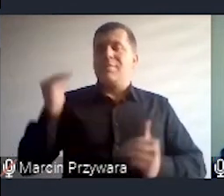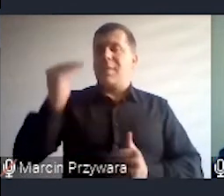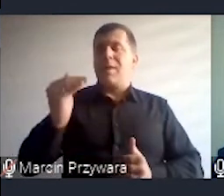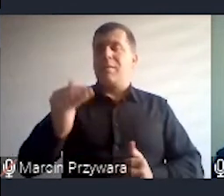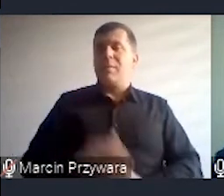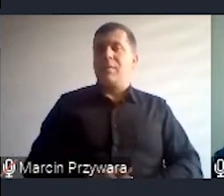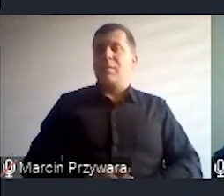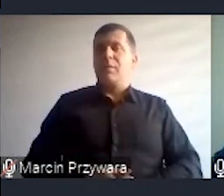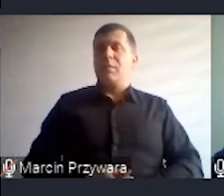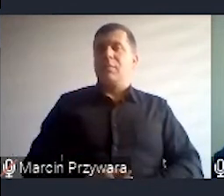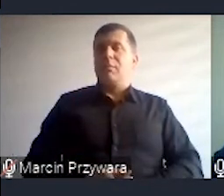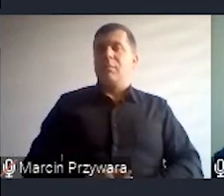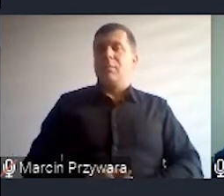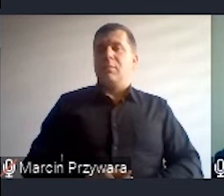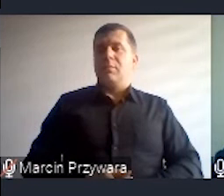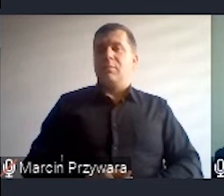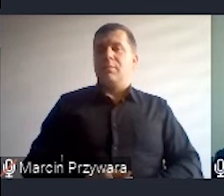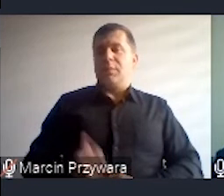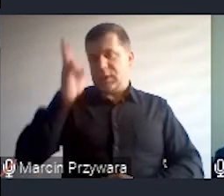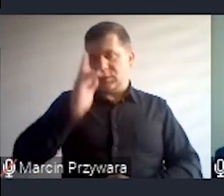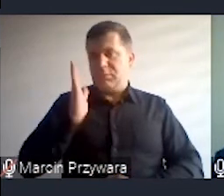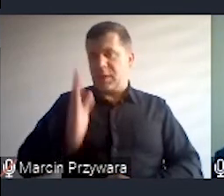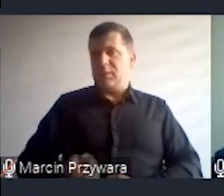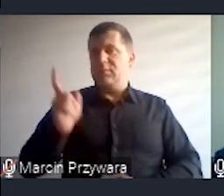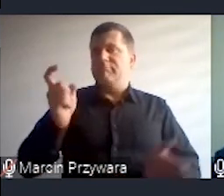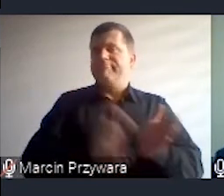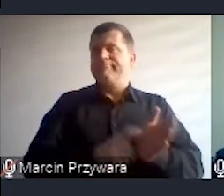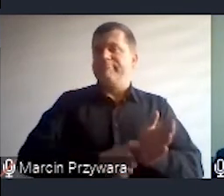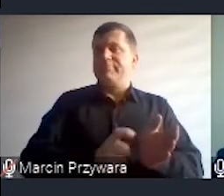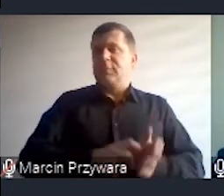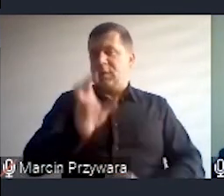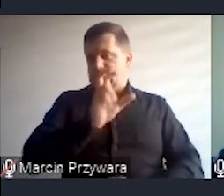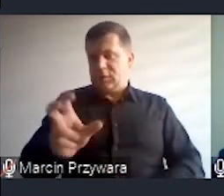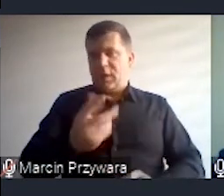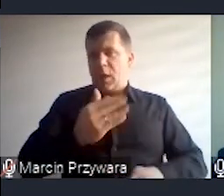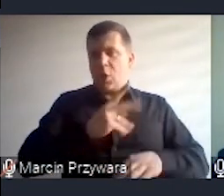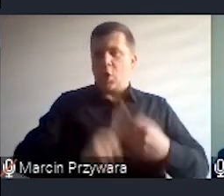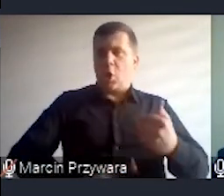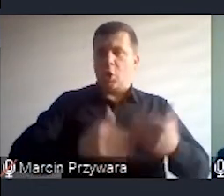i instytucja będzie żywo zainteresowań tam czy nie rozliczam żadnych prowizji,